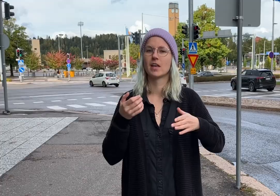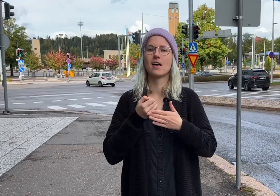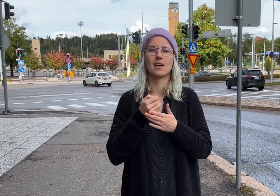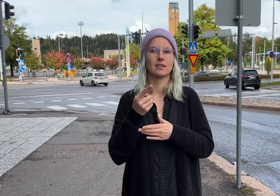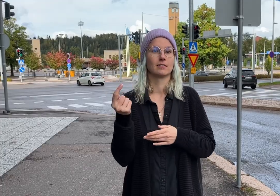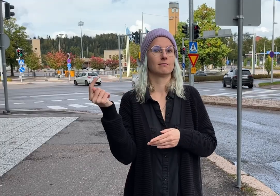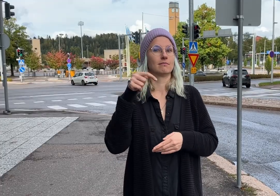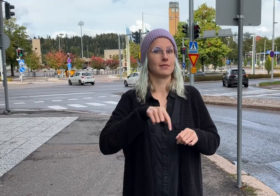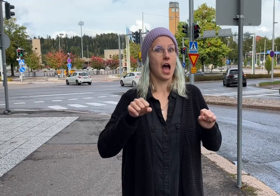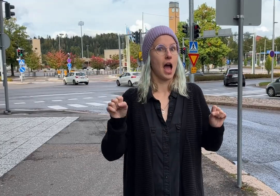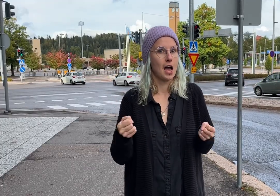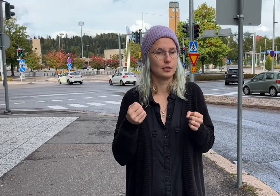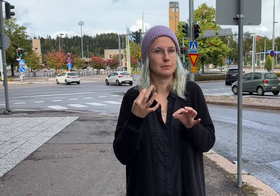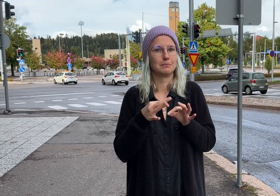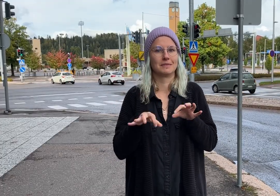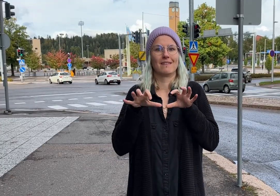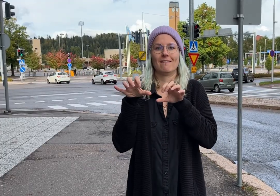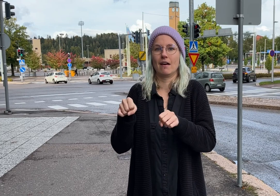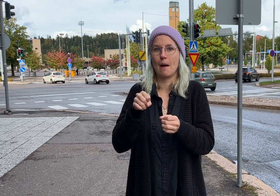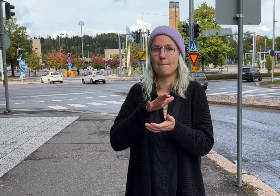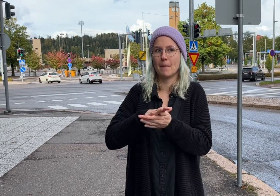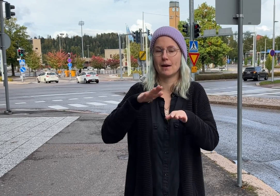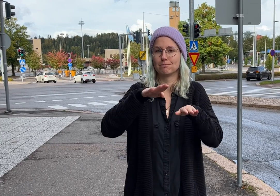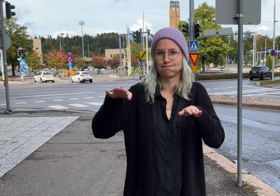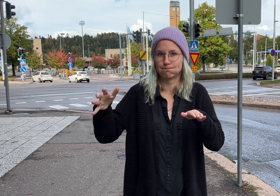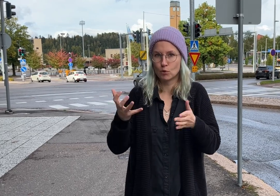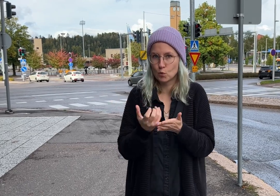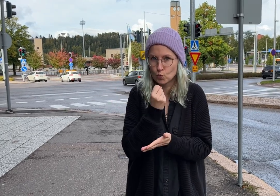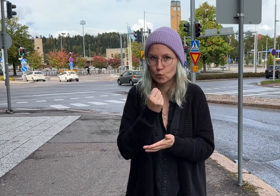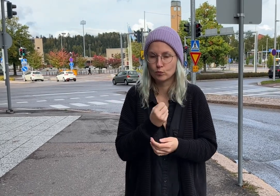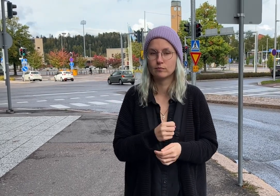Kannattaa siis tulla paikalle ajoissa, jotta löydät autollesi paikan.